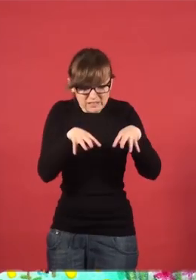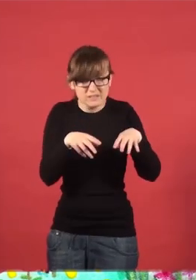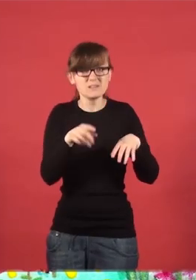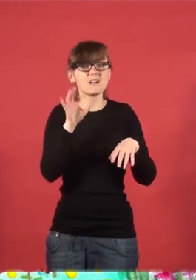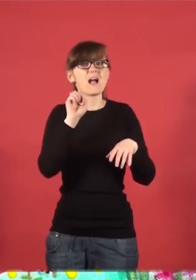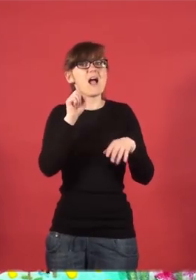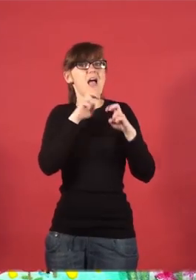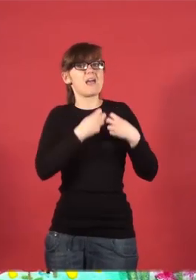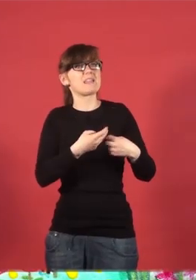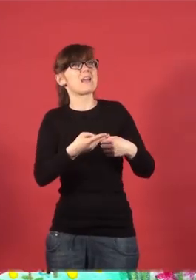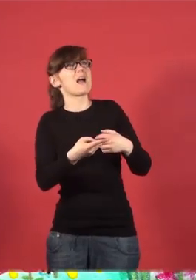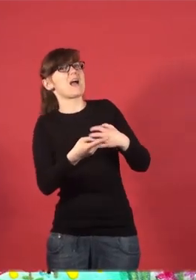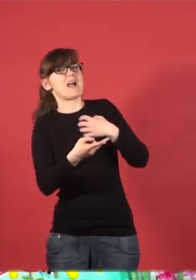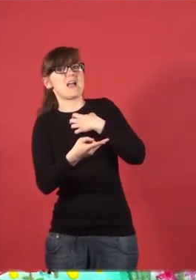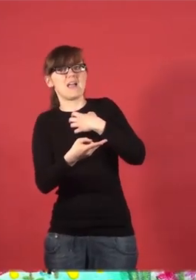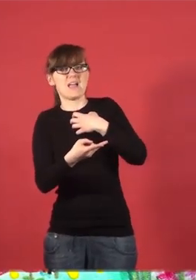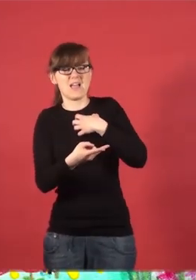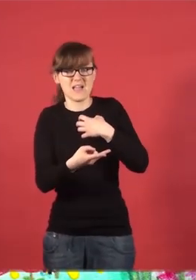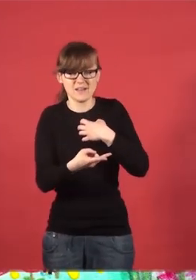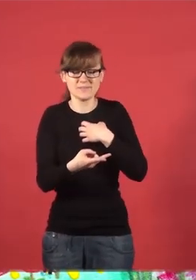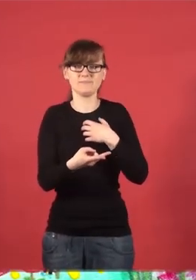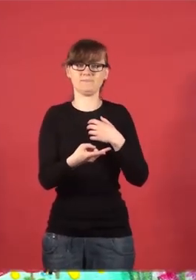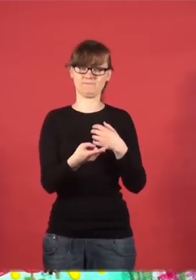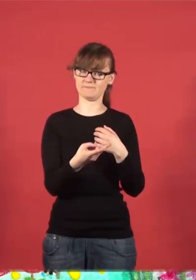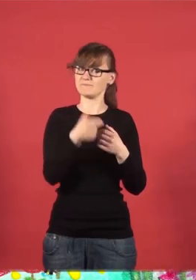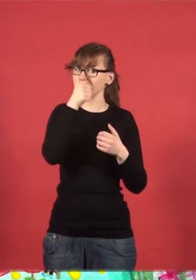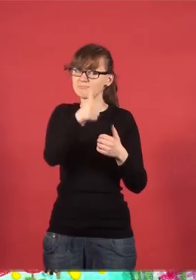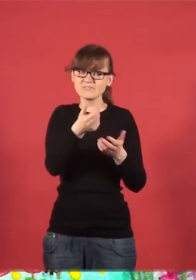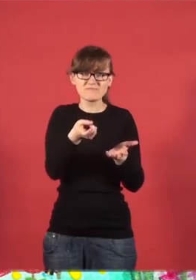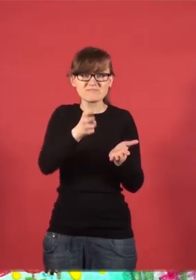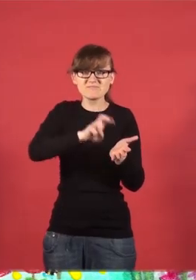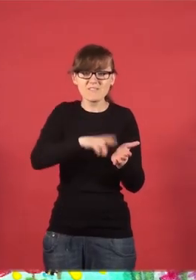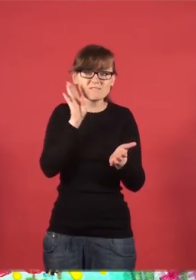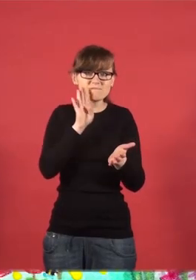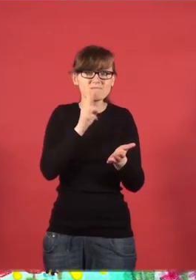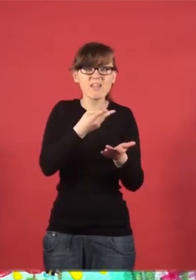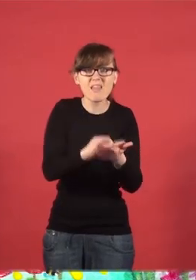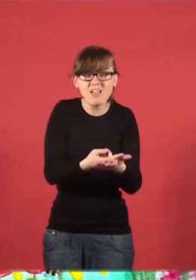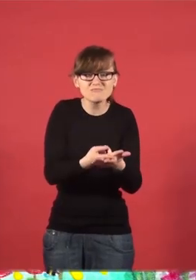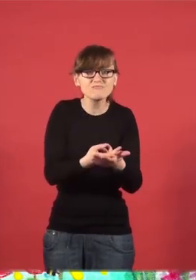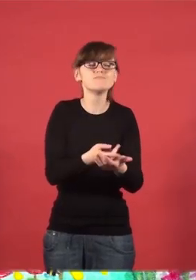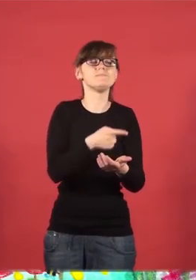Dziewczęta wydały okrzyk przerażenia i popędziły do leżącej koleżanki. Ania blada, leżała wśród połamanych gałęzi dzikiego wina, kiedy spróbowała wstać, natychmiast osunęła się, jęcząc z bólu.